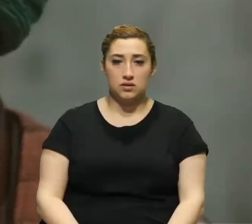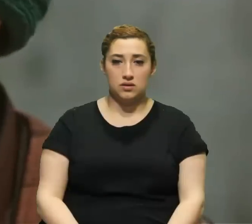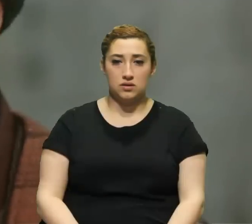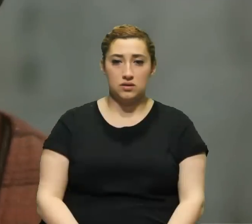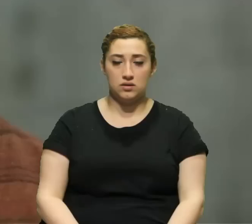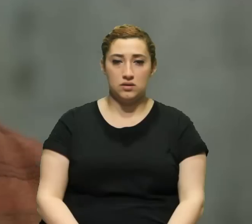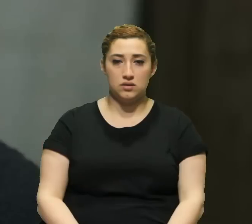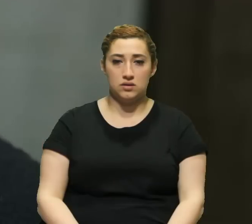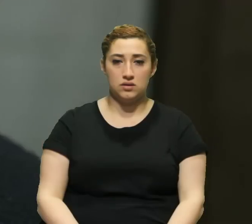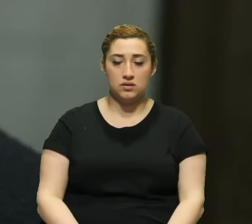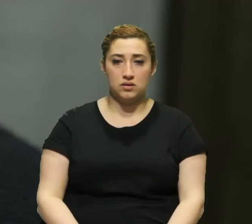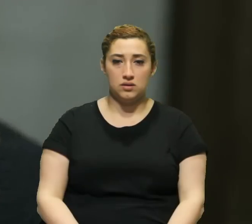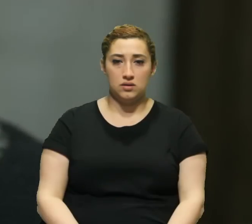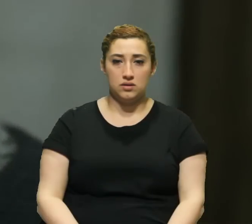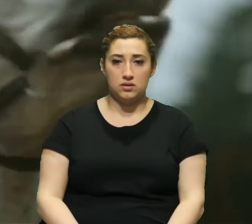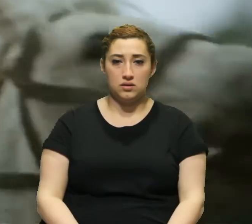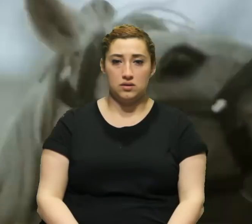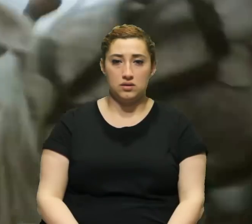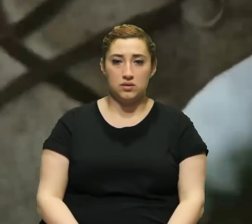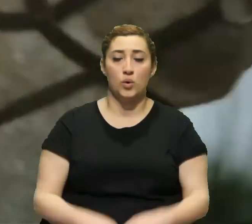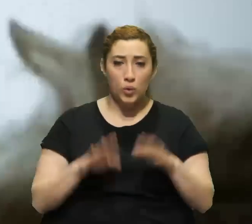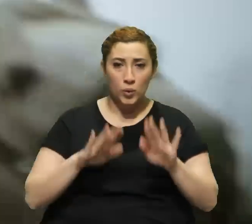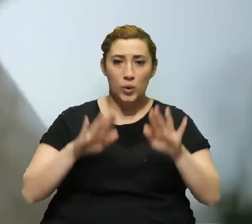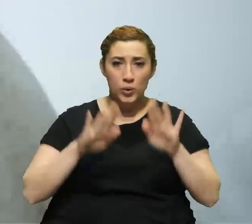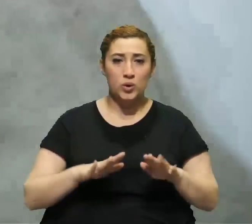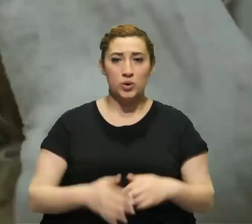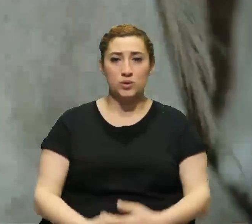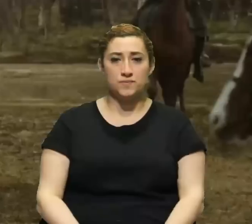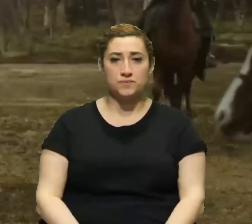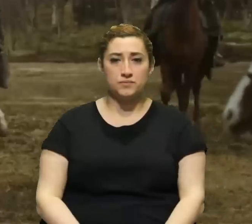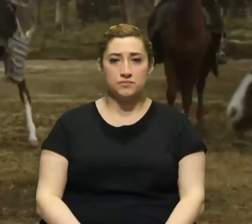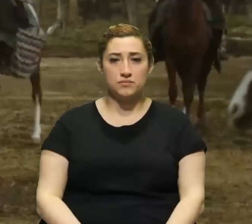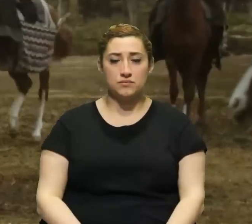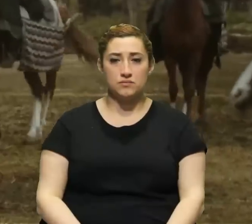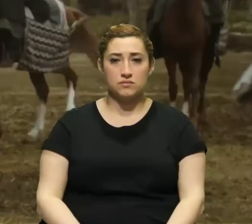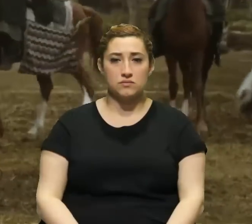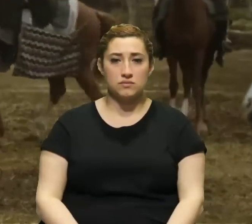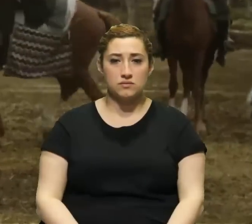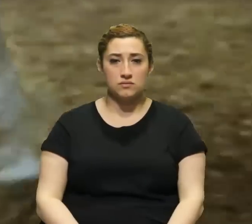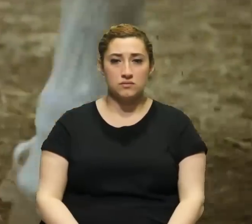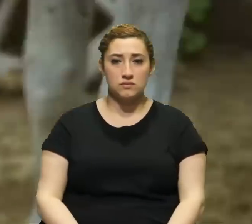(At kişneme sesi) Dur oğlum, dur oğlum! -Duralım Ağa'm duralım!